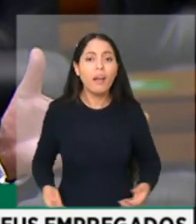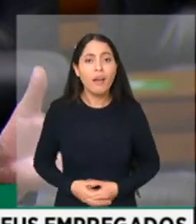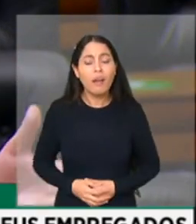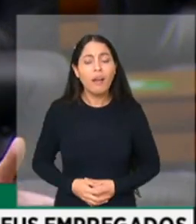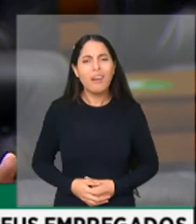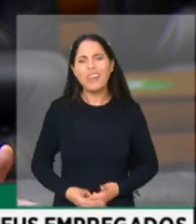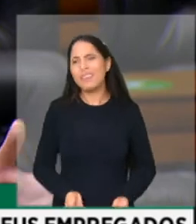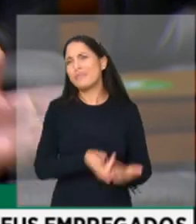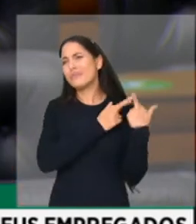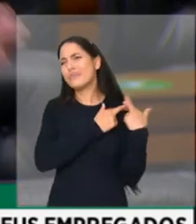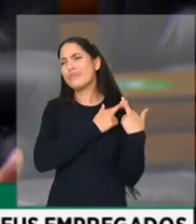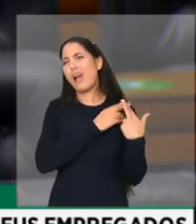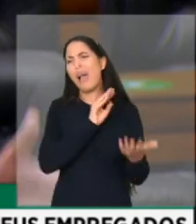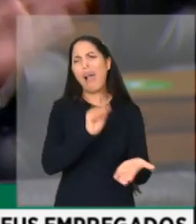IRRESPONSABILIDADE O QUE O